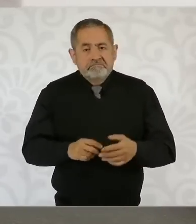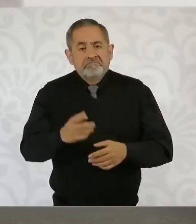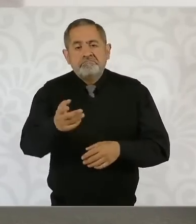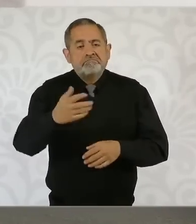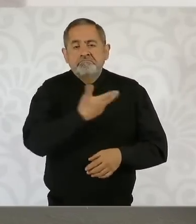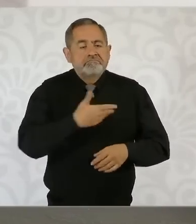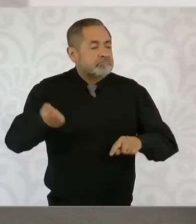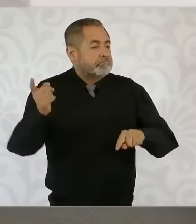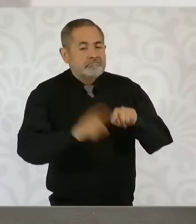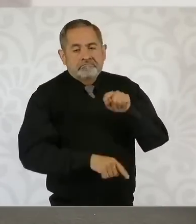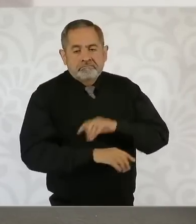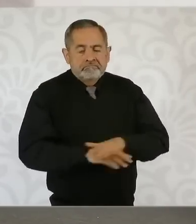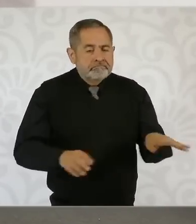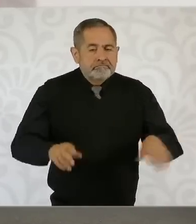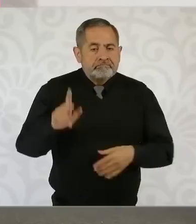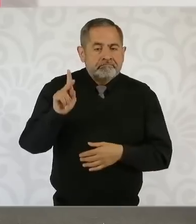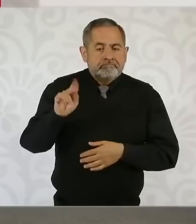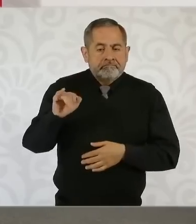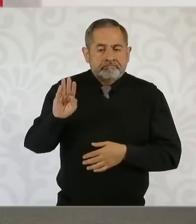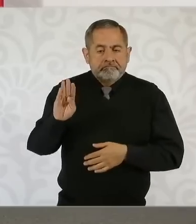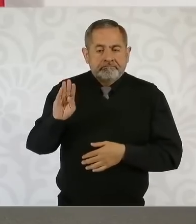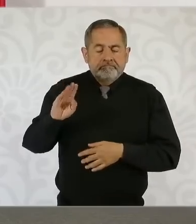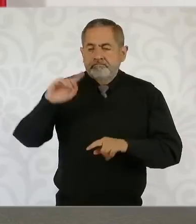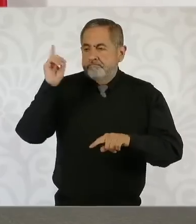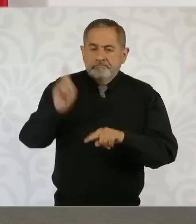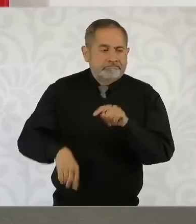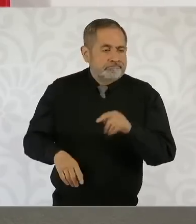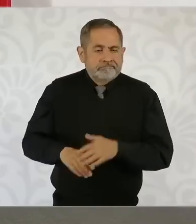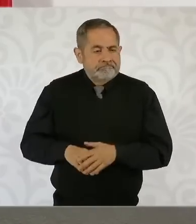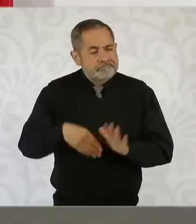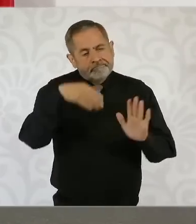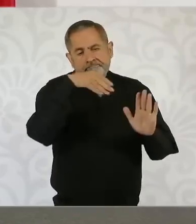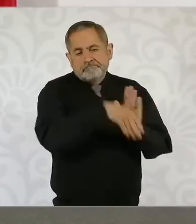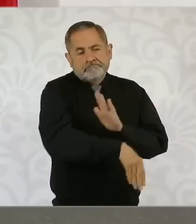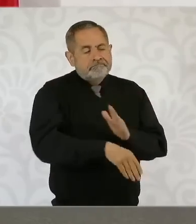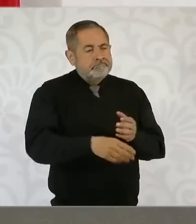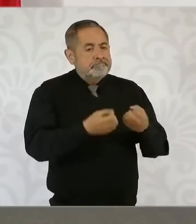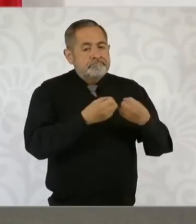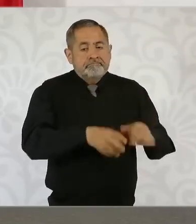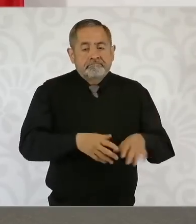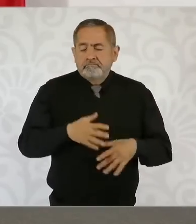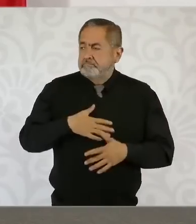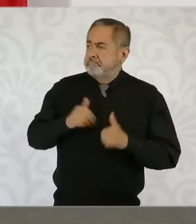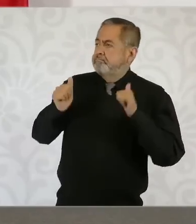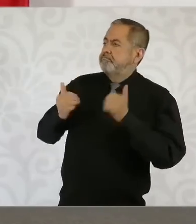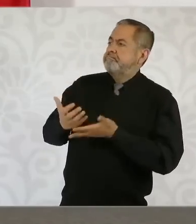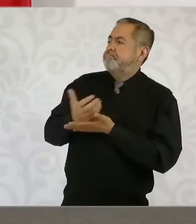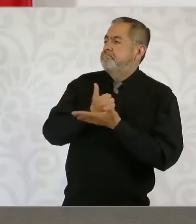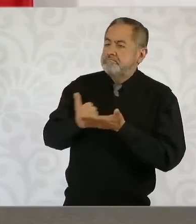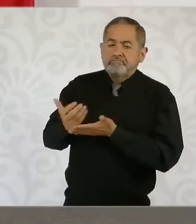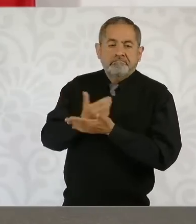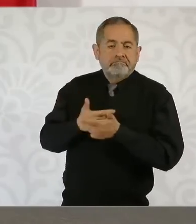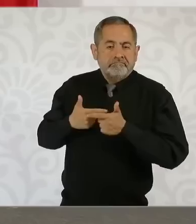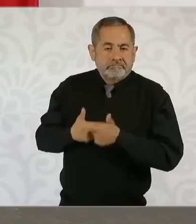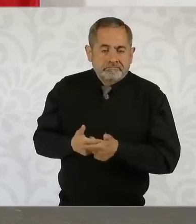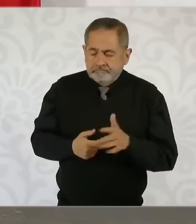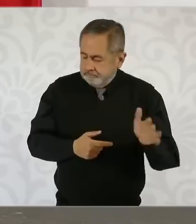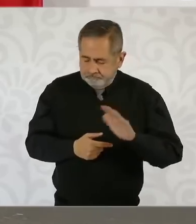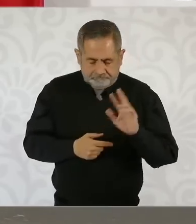farmacéutica en México fue así en declive parte de eso nosotros lo queremos recuperar ahora en fin